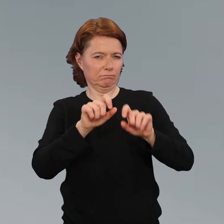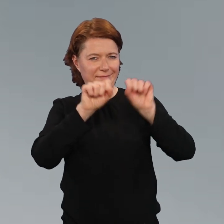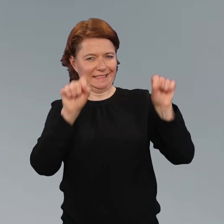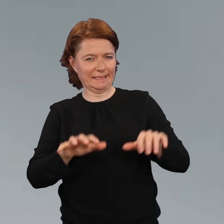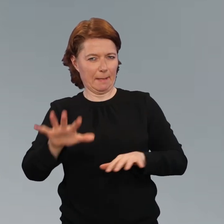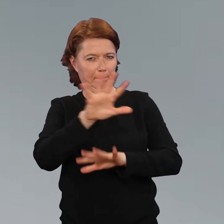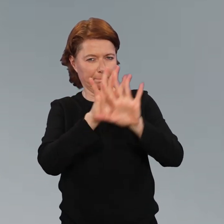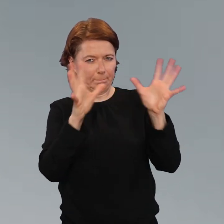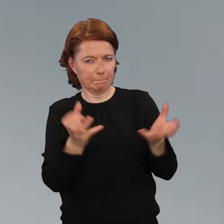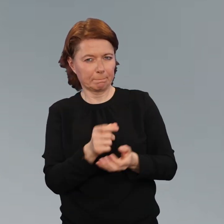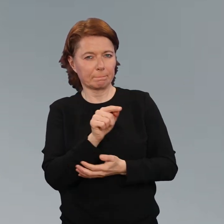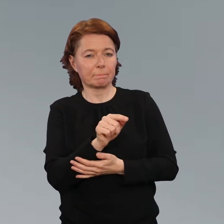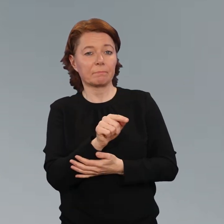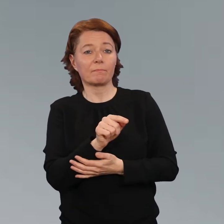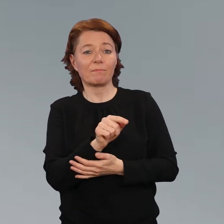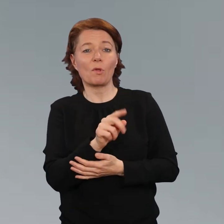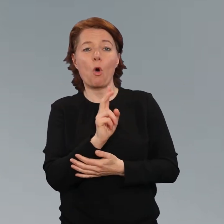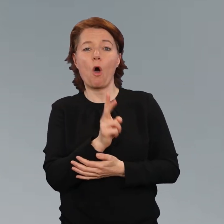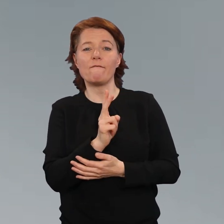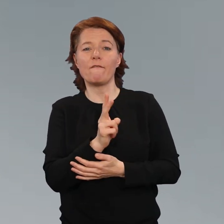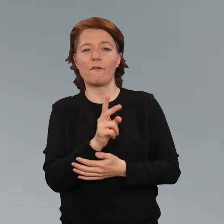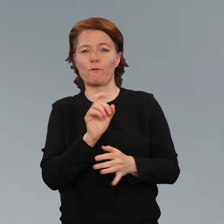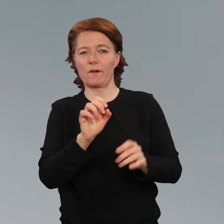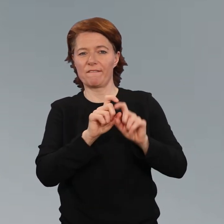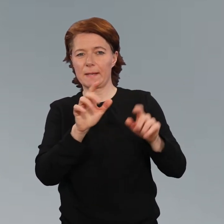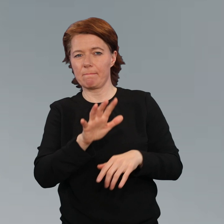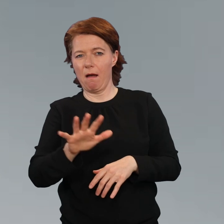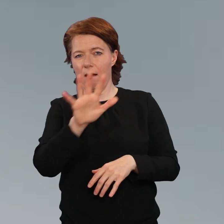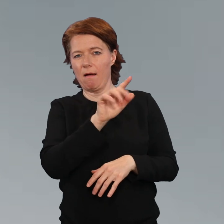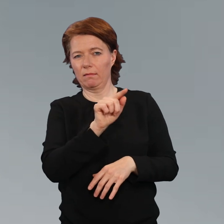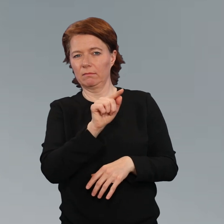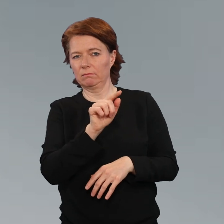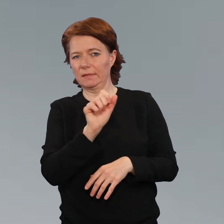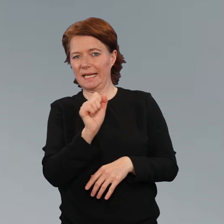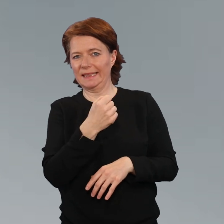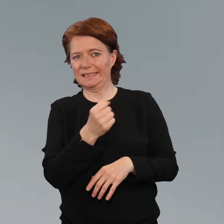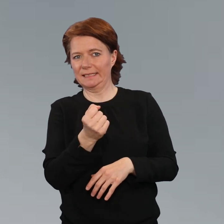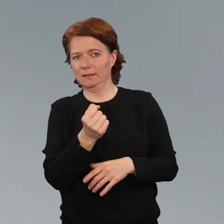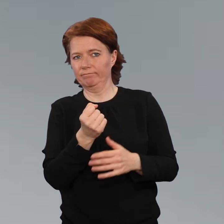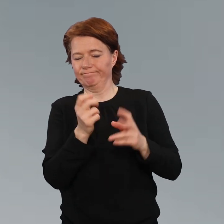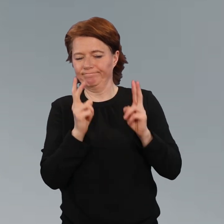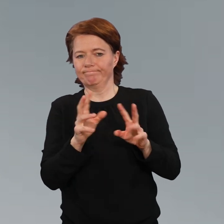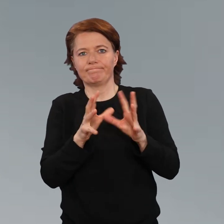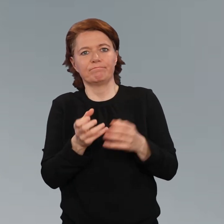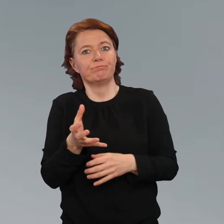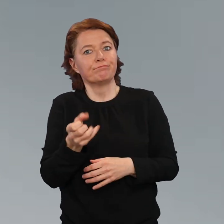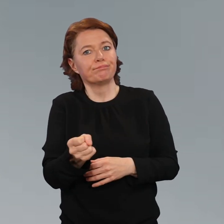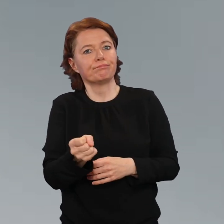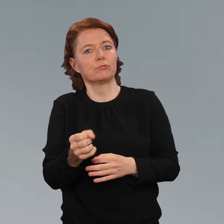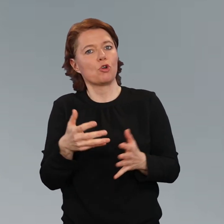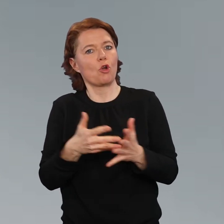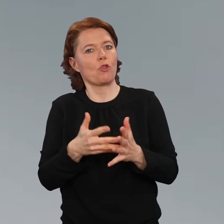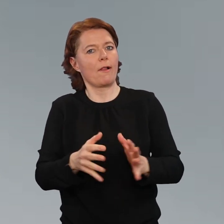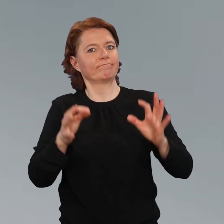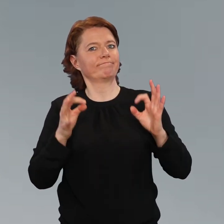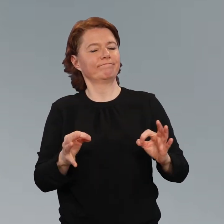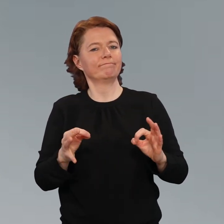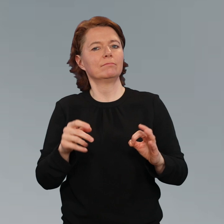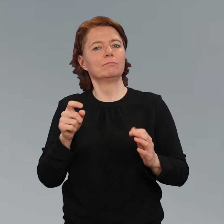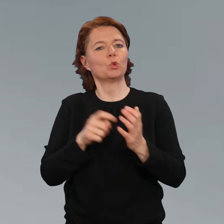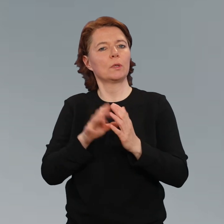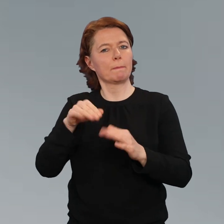die Herstellerfirmen nicht sofort ersichtlich und schwerer zu kontrollieren, ob die Mitarbeiter/-innen,